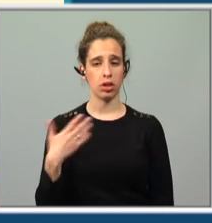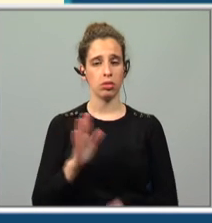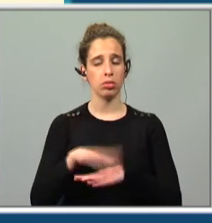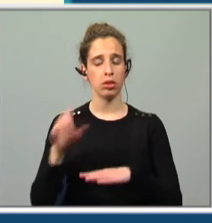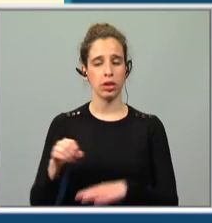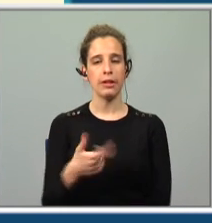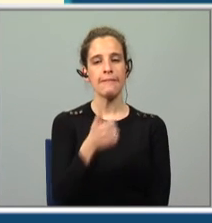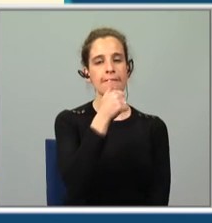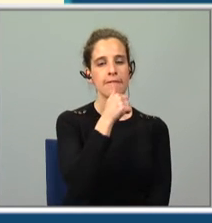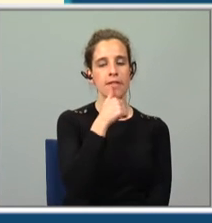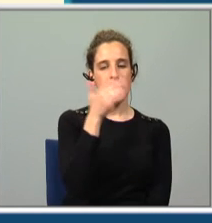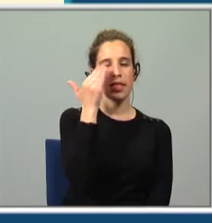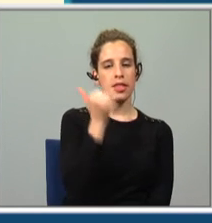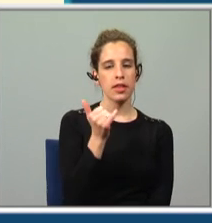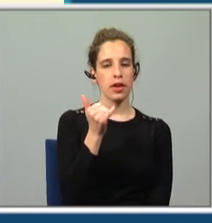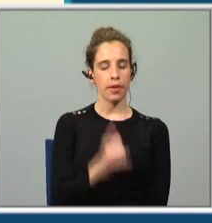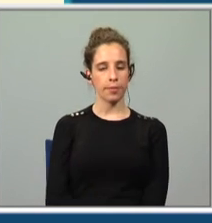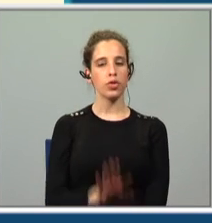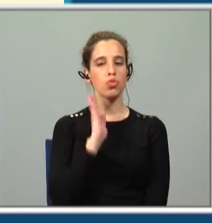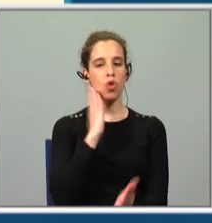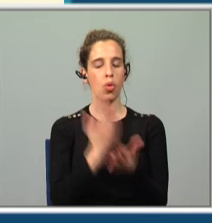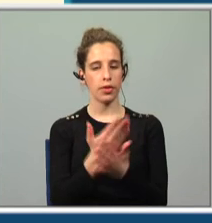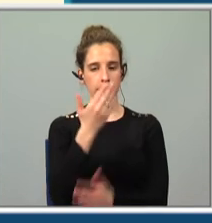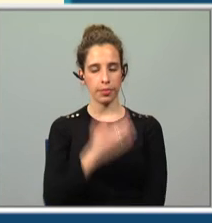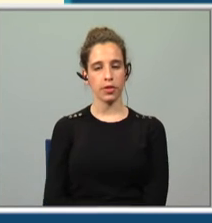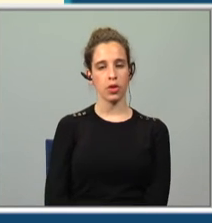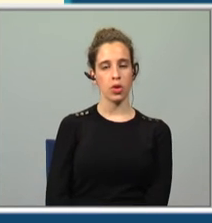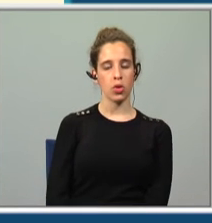se vídeo tentar uma última vez 如果視頻最後一次嘗試